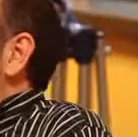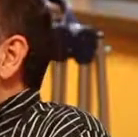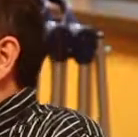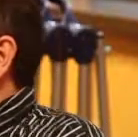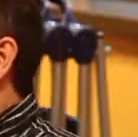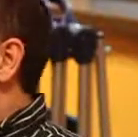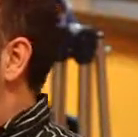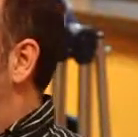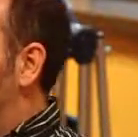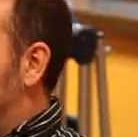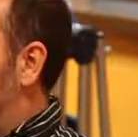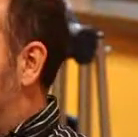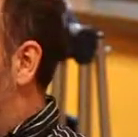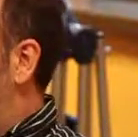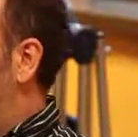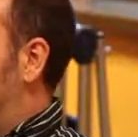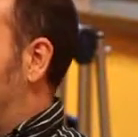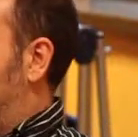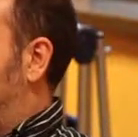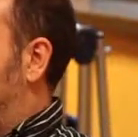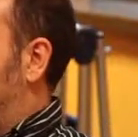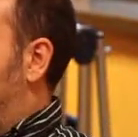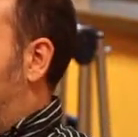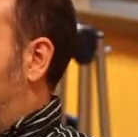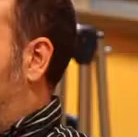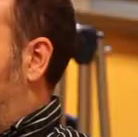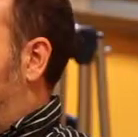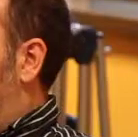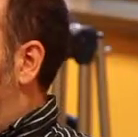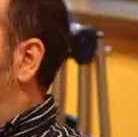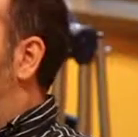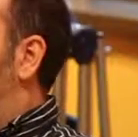agradecerte toda la labor de investigación y esta idea de